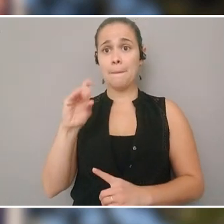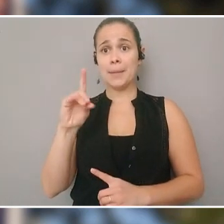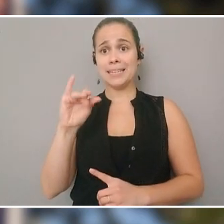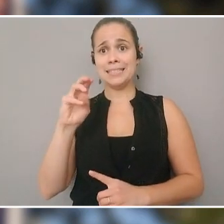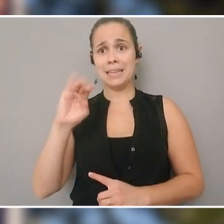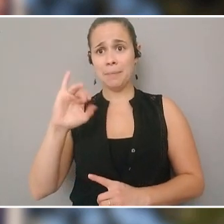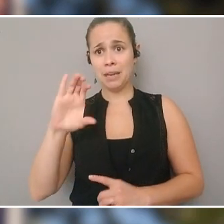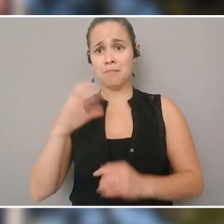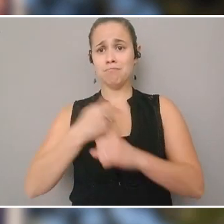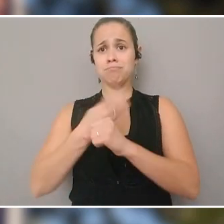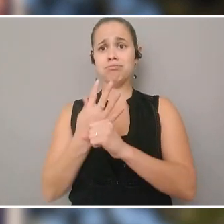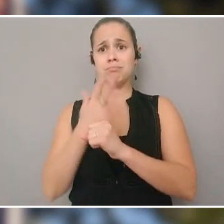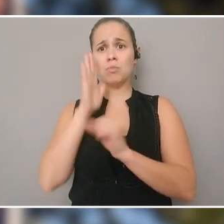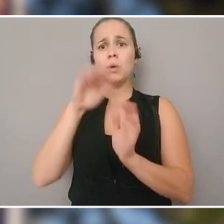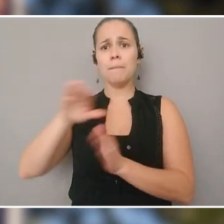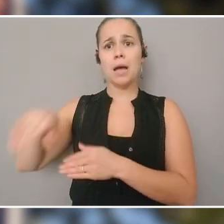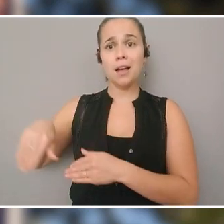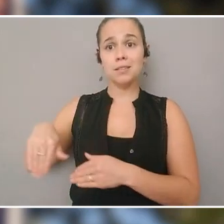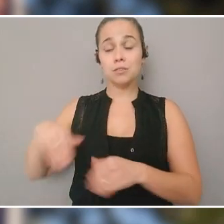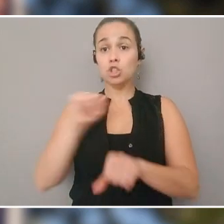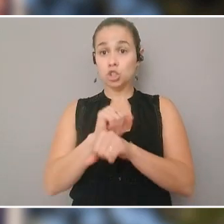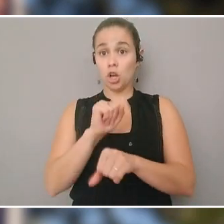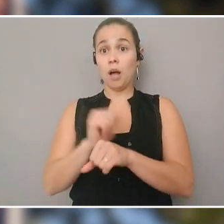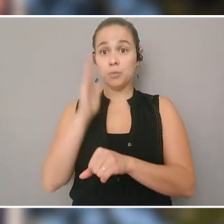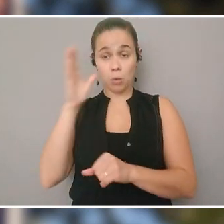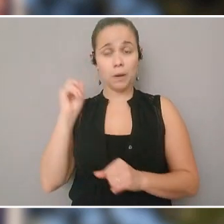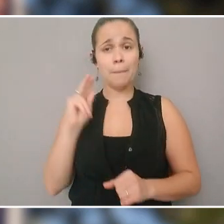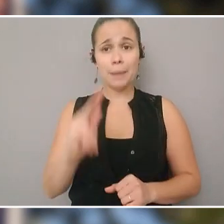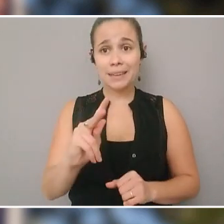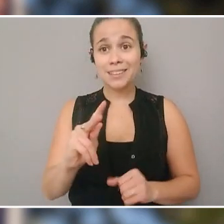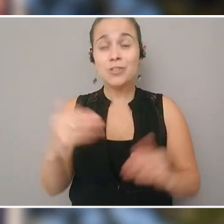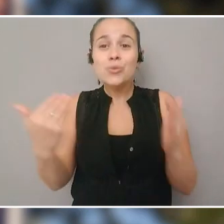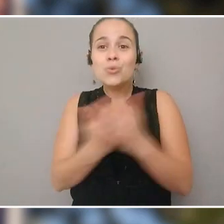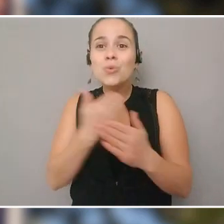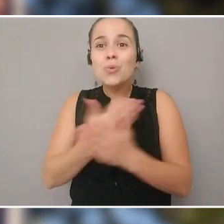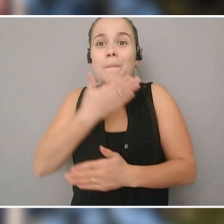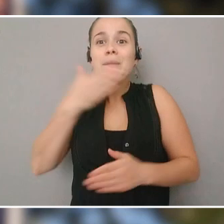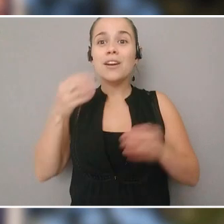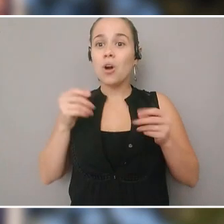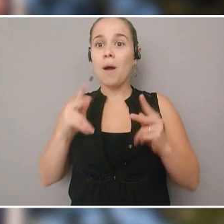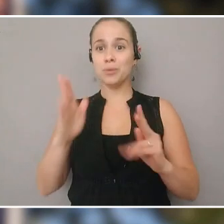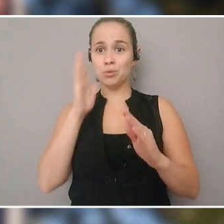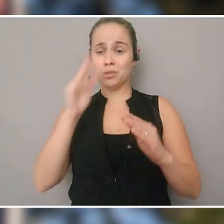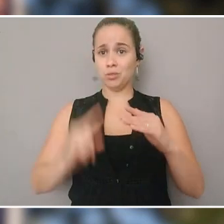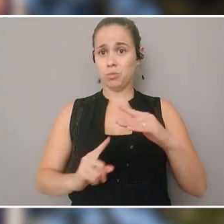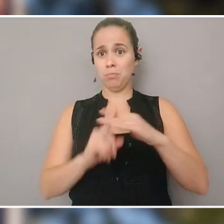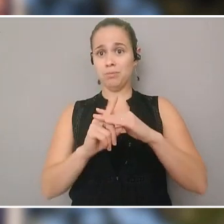volveran. Nuevas y mejores oportunidades